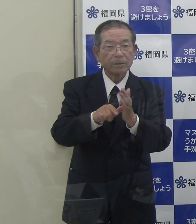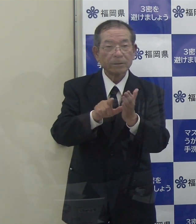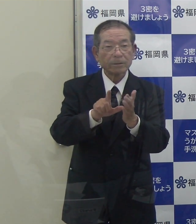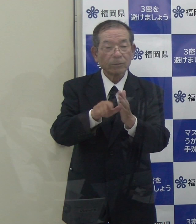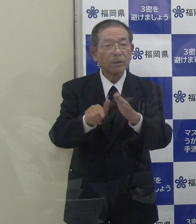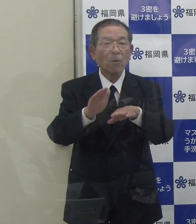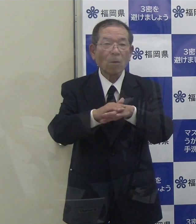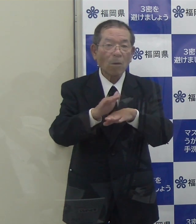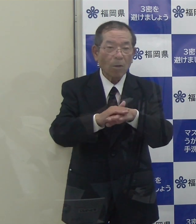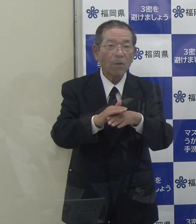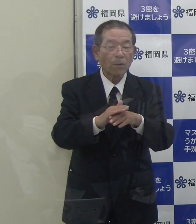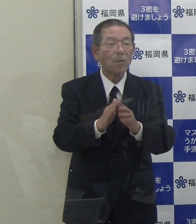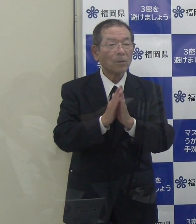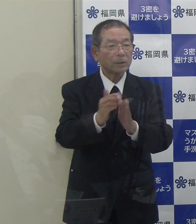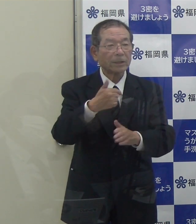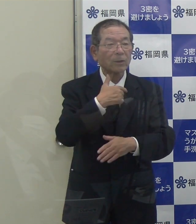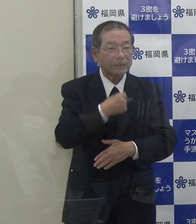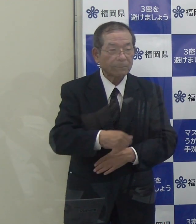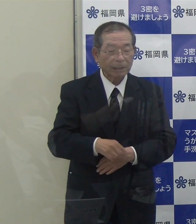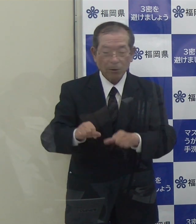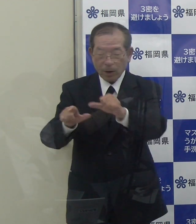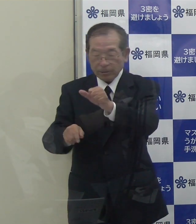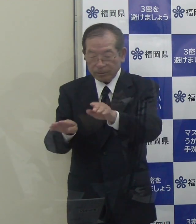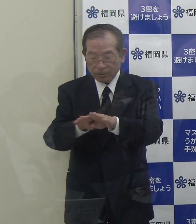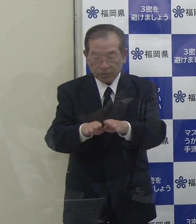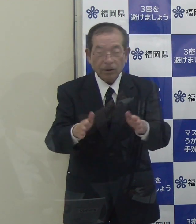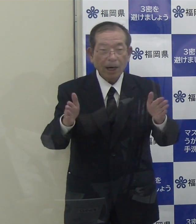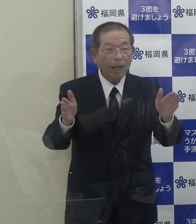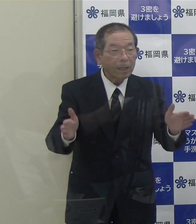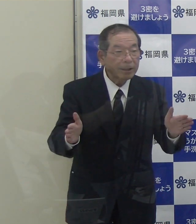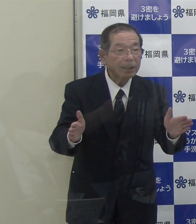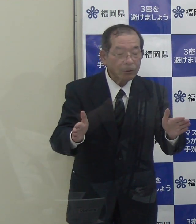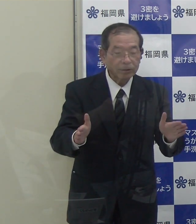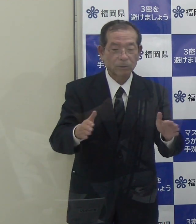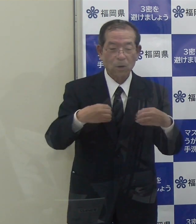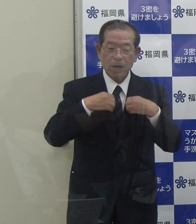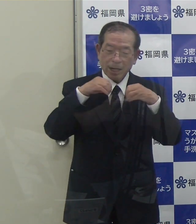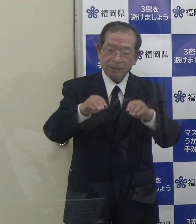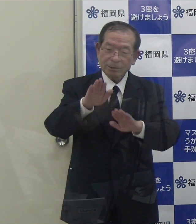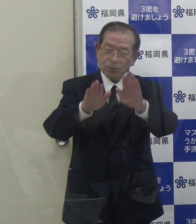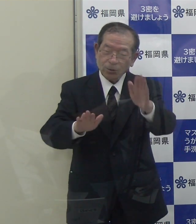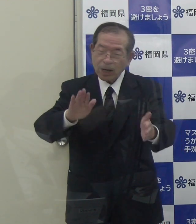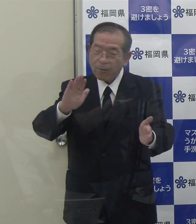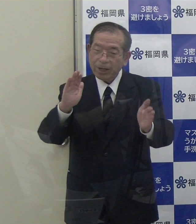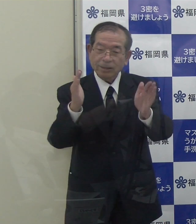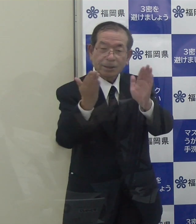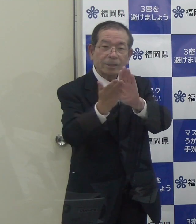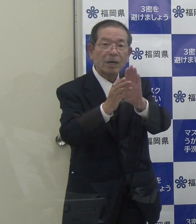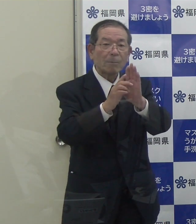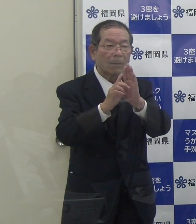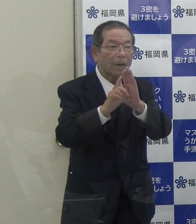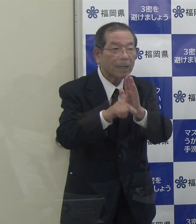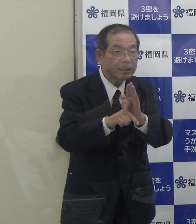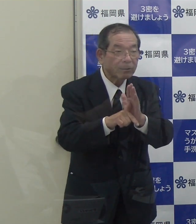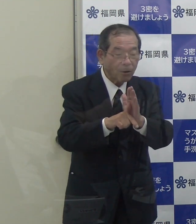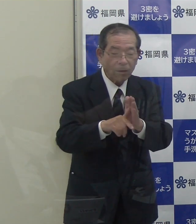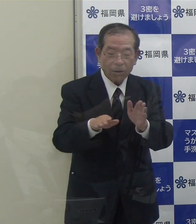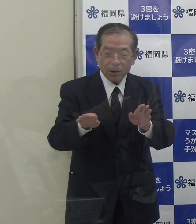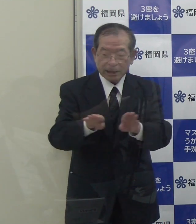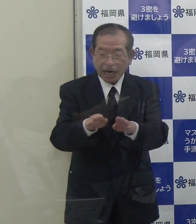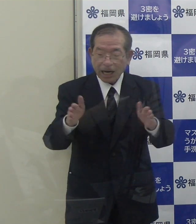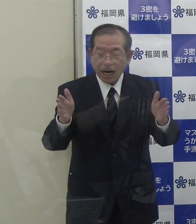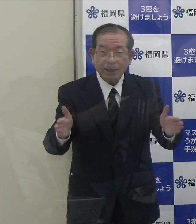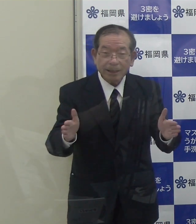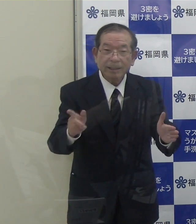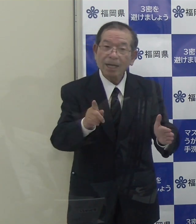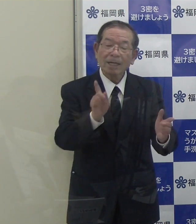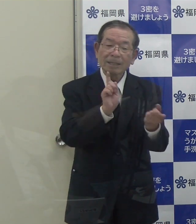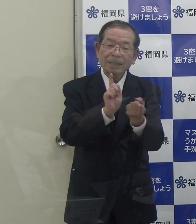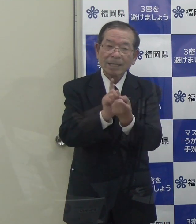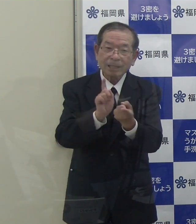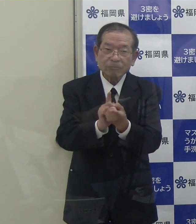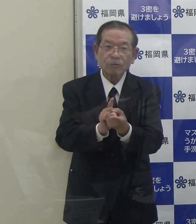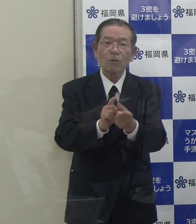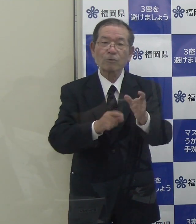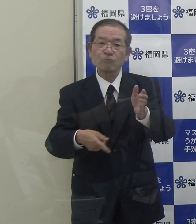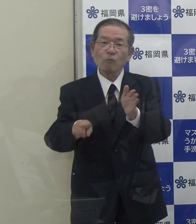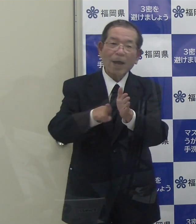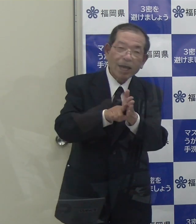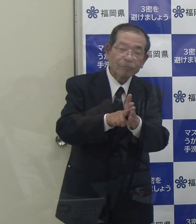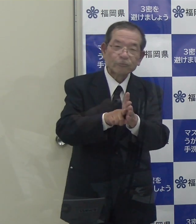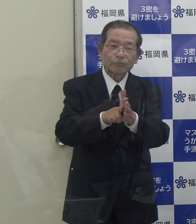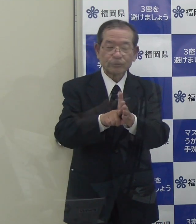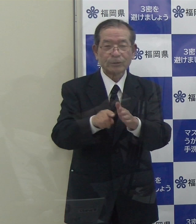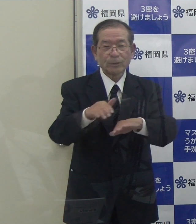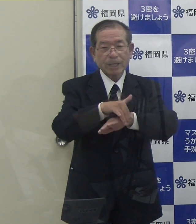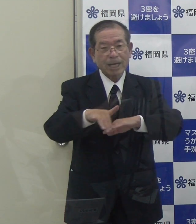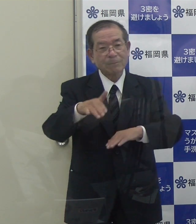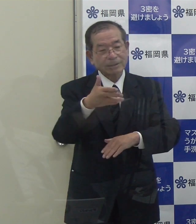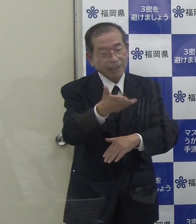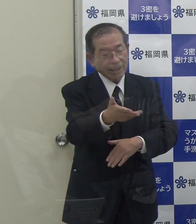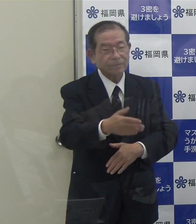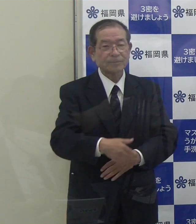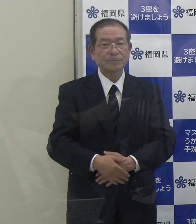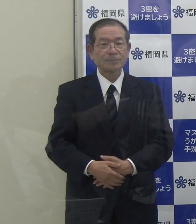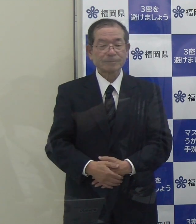最後に、仮にゴールデンウイーク中に感染状況が変わってきた場合、期間中に何か対策を追加していく可能性があるのかについて、お伺いします。